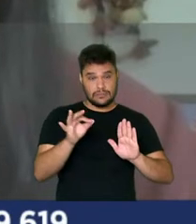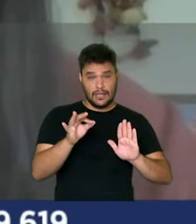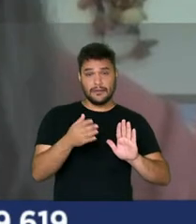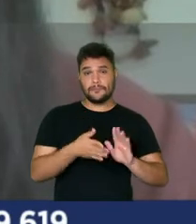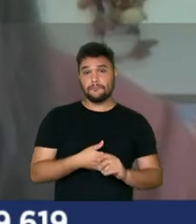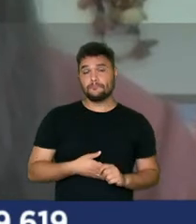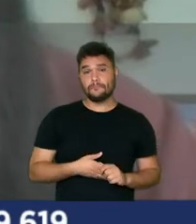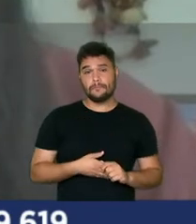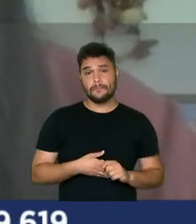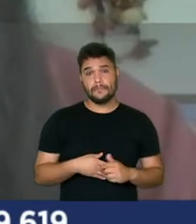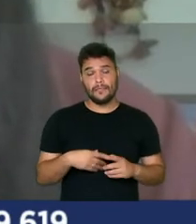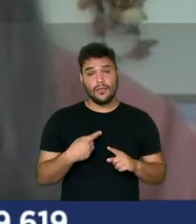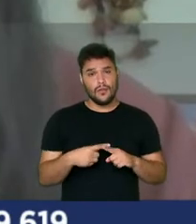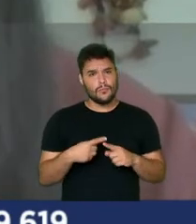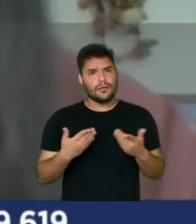DESTAQUE, JUSTAMENTE PARA FAZER UMA PREVISÃO DESSA